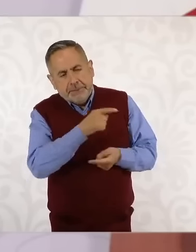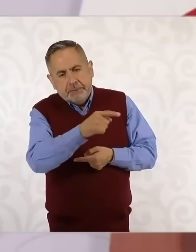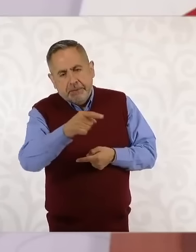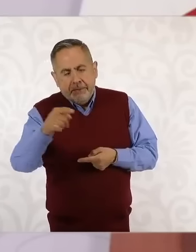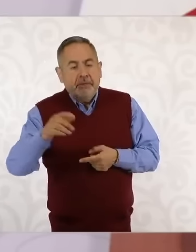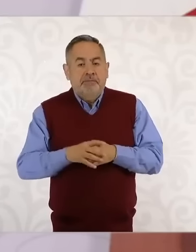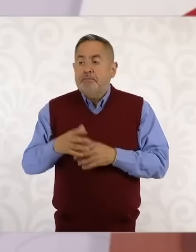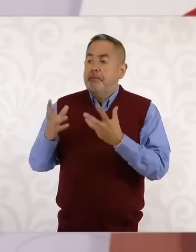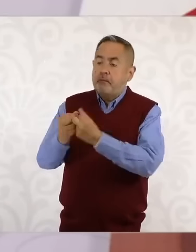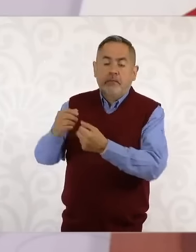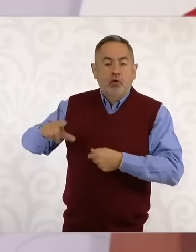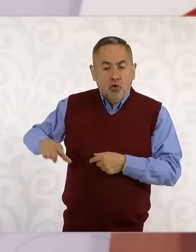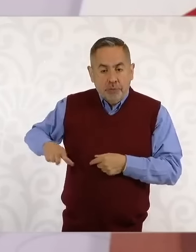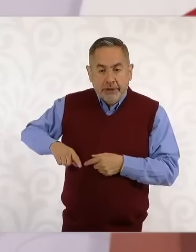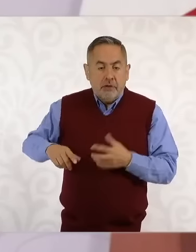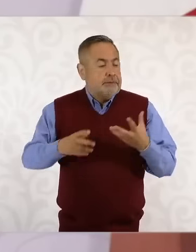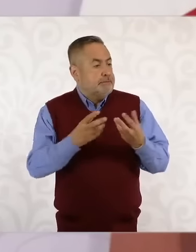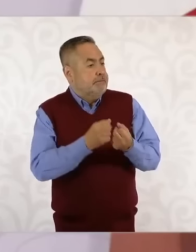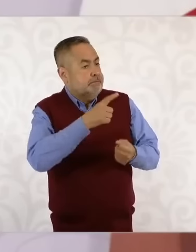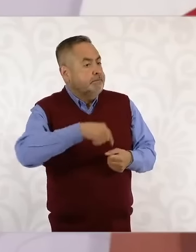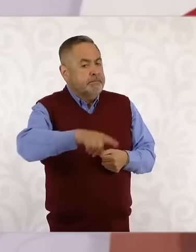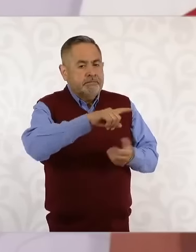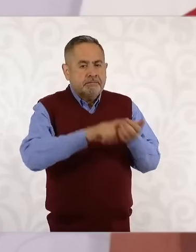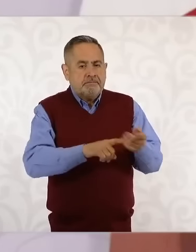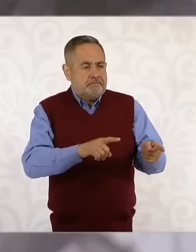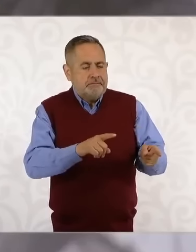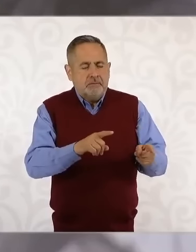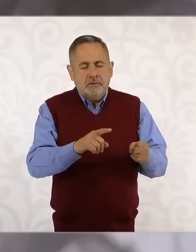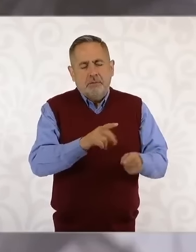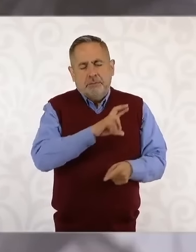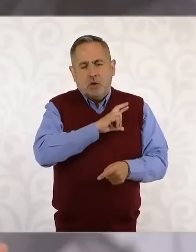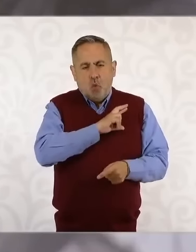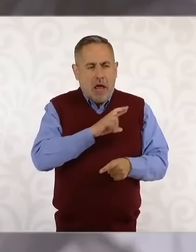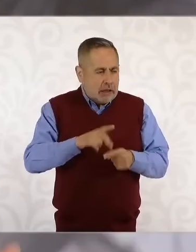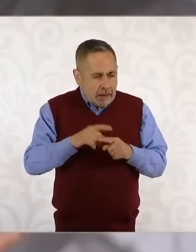gobierno y también lo mejor de la de parte de la de la iniciativa privada y se hizo un grupo